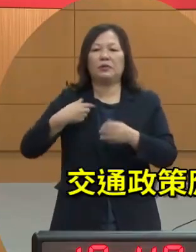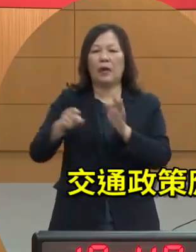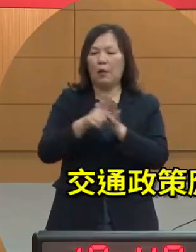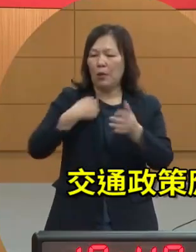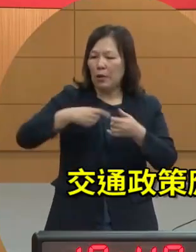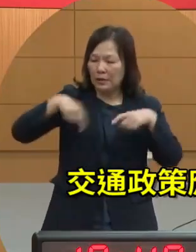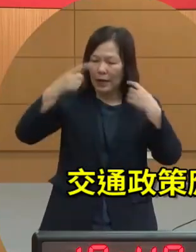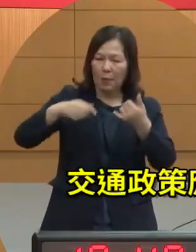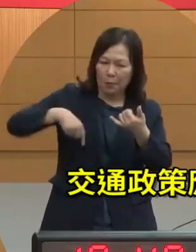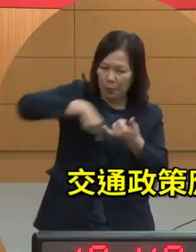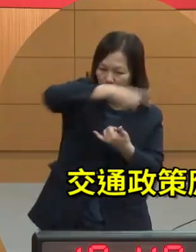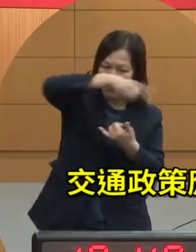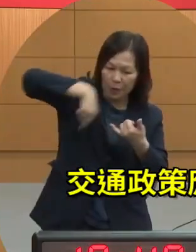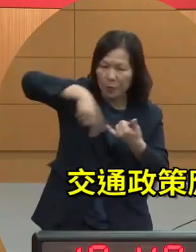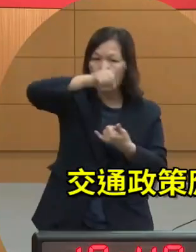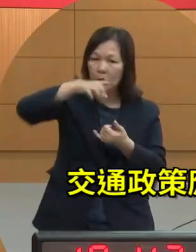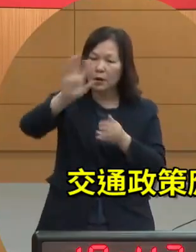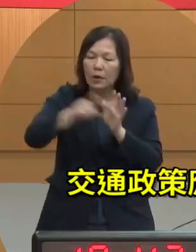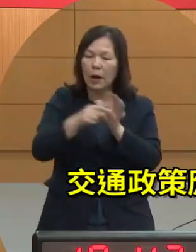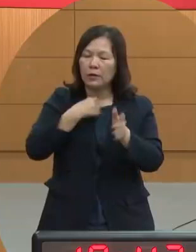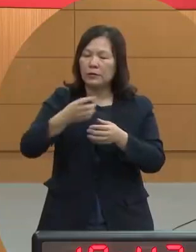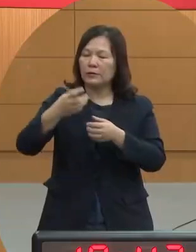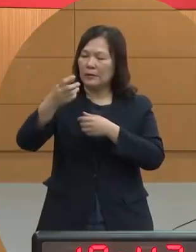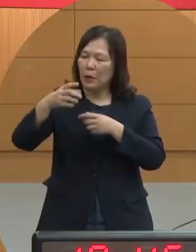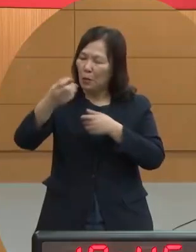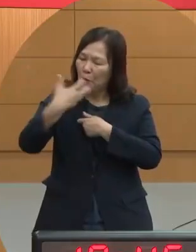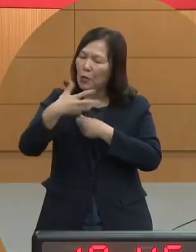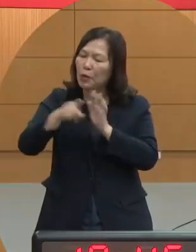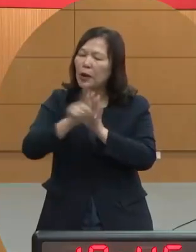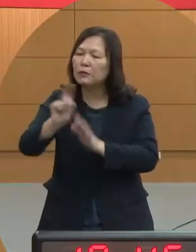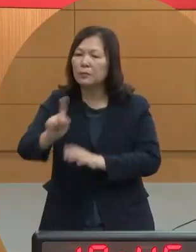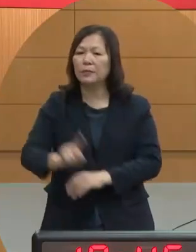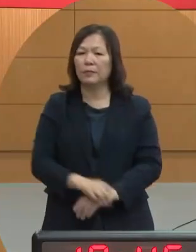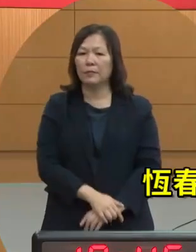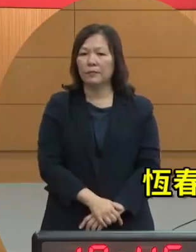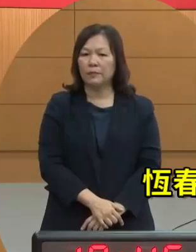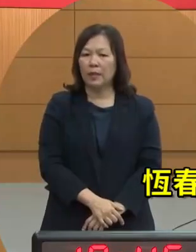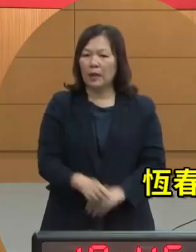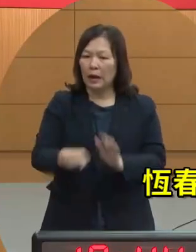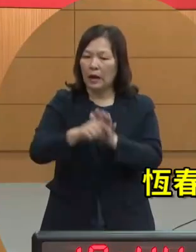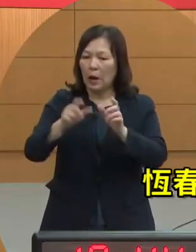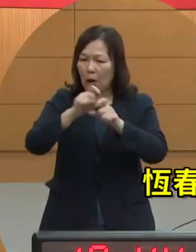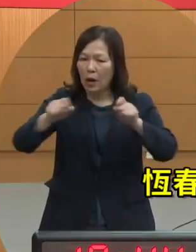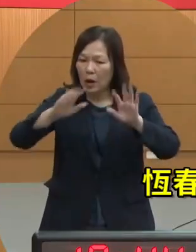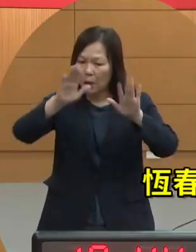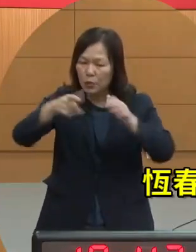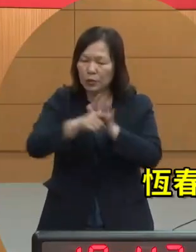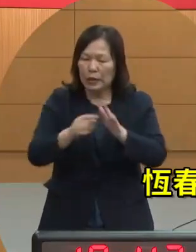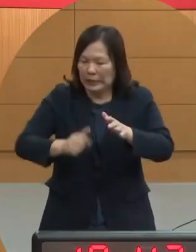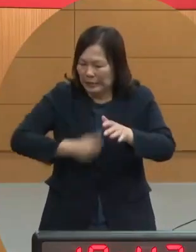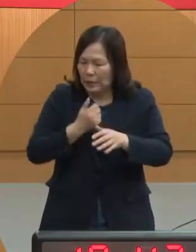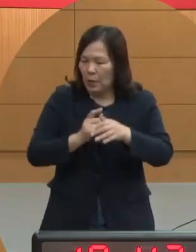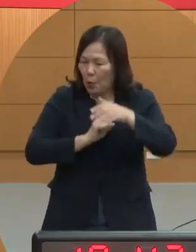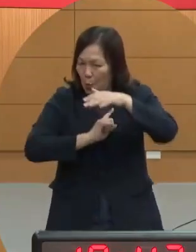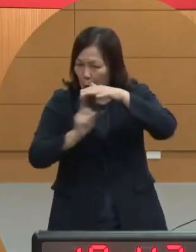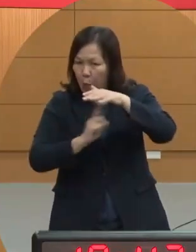交通政策應該要問我們住在台灣尾的人 我要跟各位講 恆春真的需要一條快速道路 為什麼